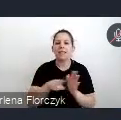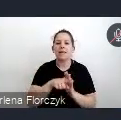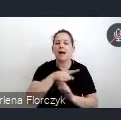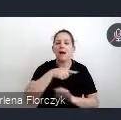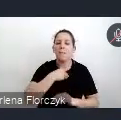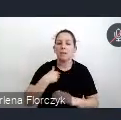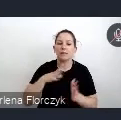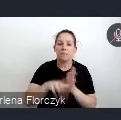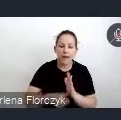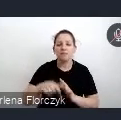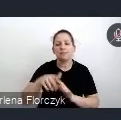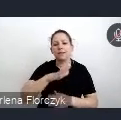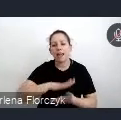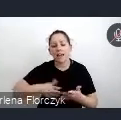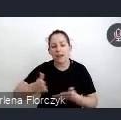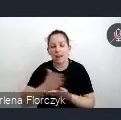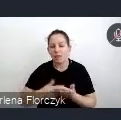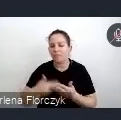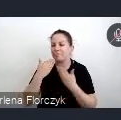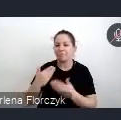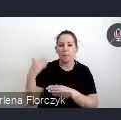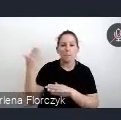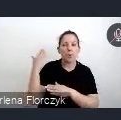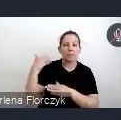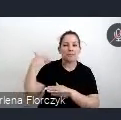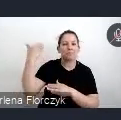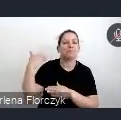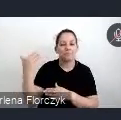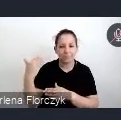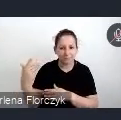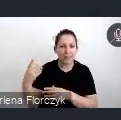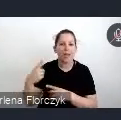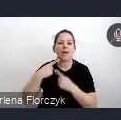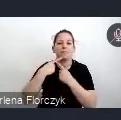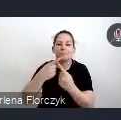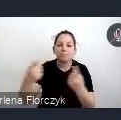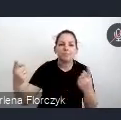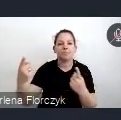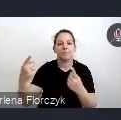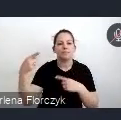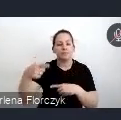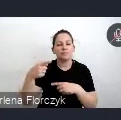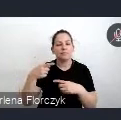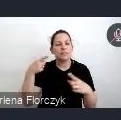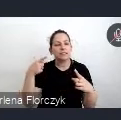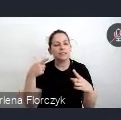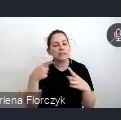Bardzo dziękuję mojej poprzedniczce, która wprowadziła państwa w założenia jednej z misji,